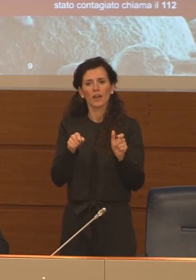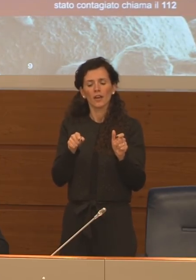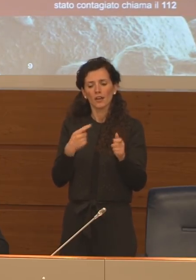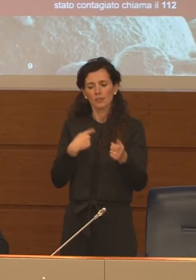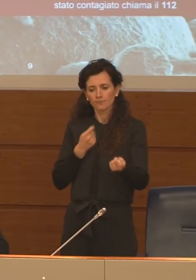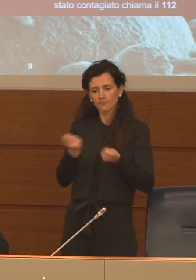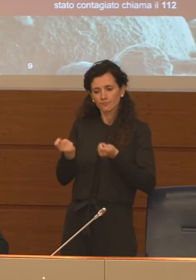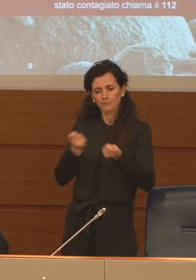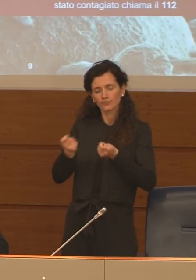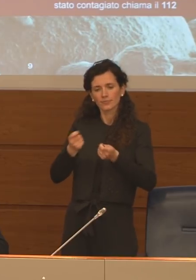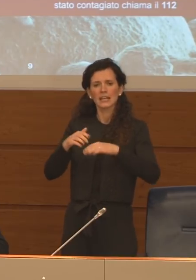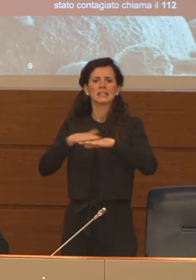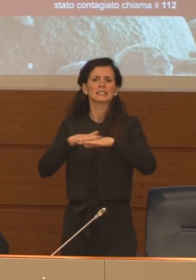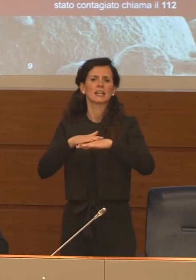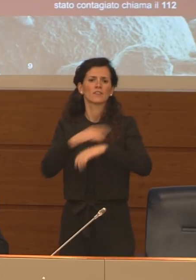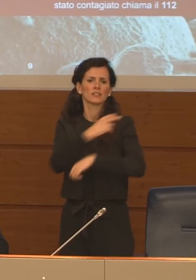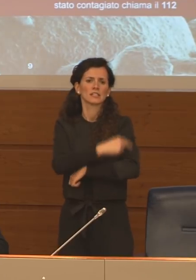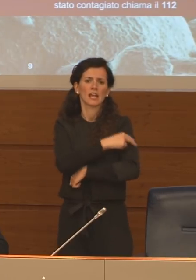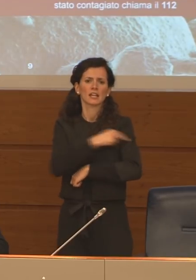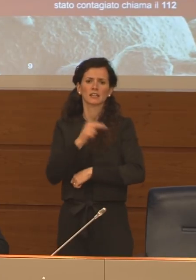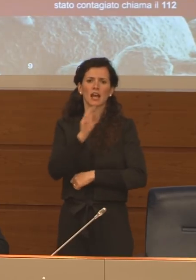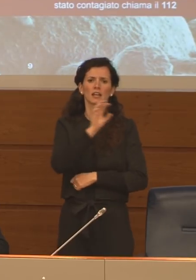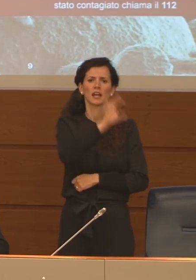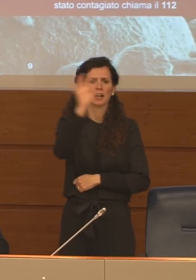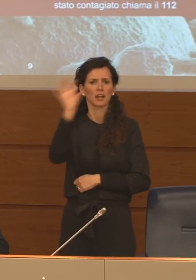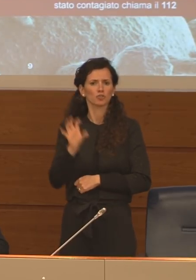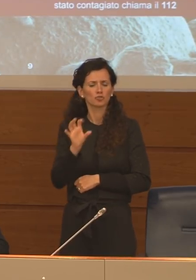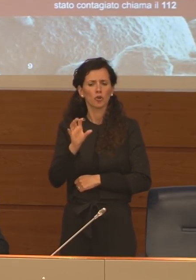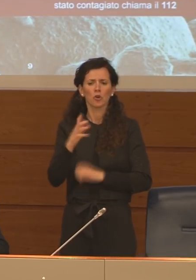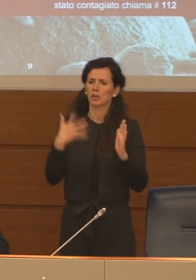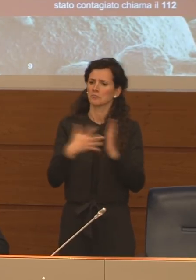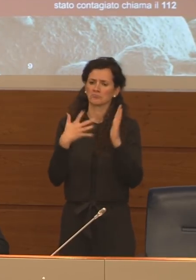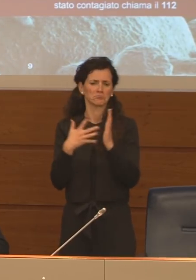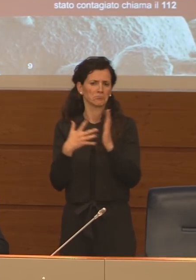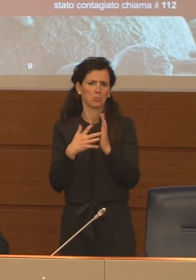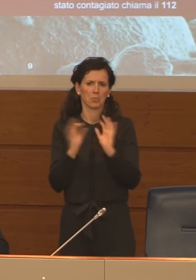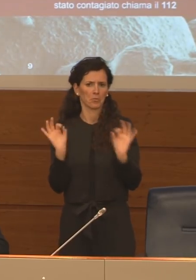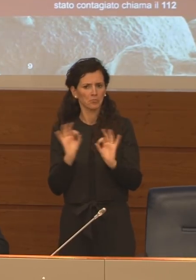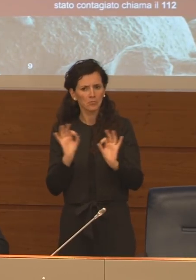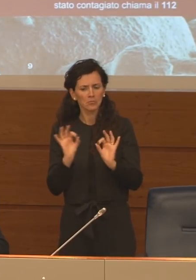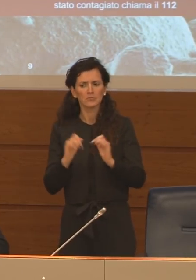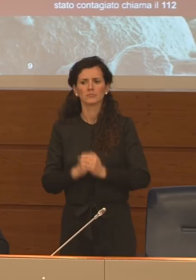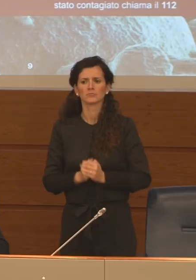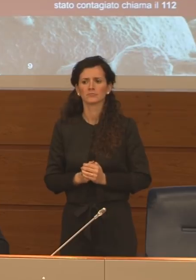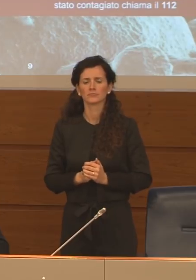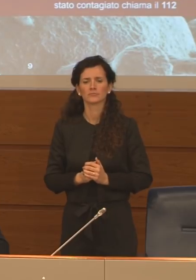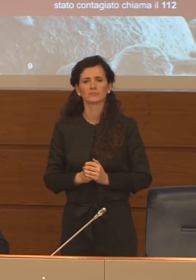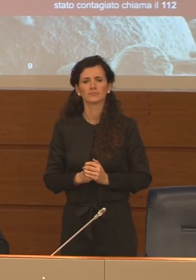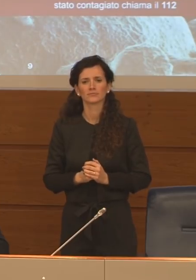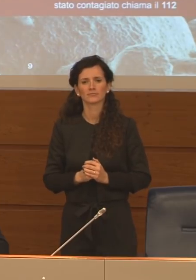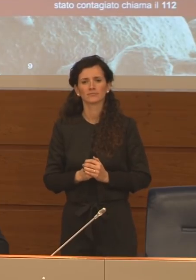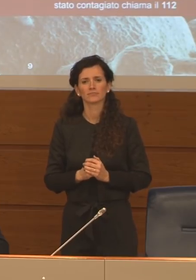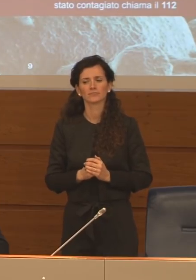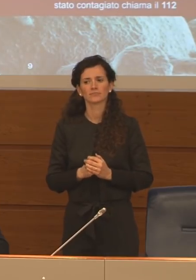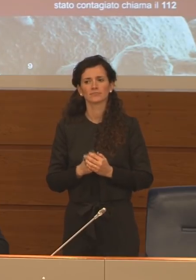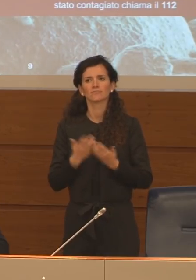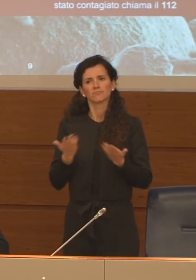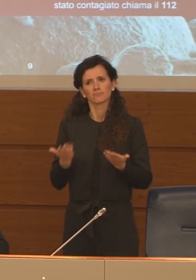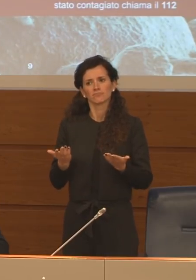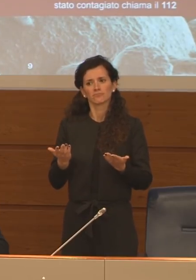servizi sanitari delle regioni senza criticità e quindi non abbiamo profili